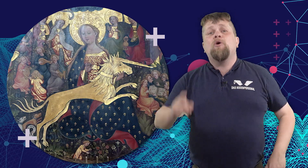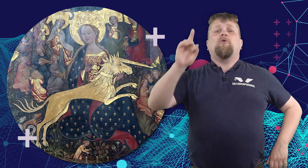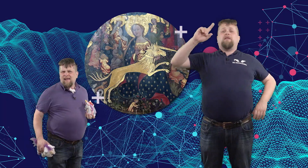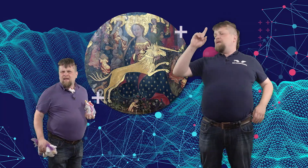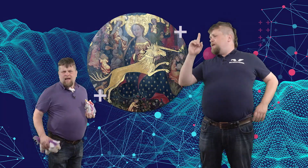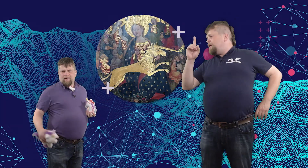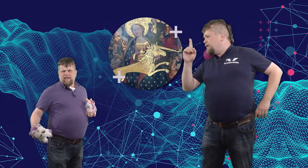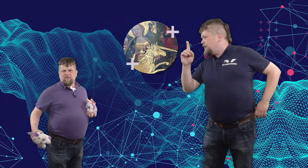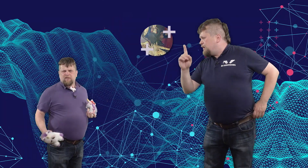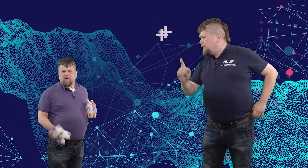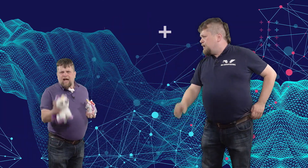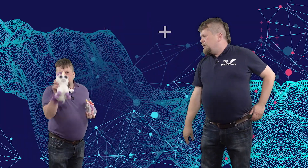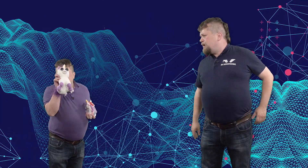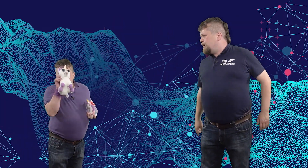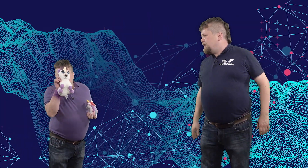„Hää? Aber Jesus ist doch kein